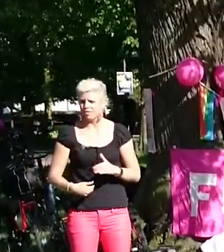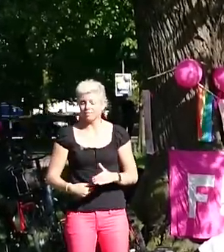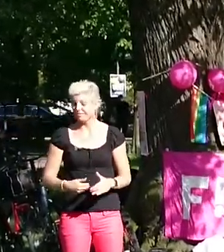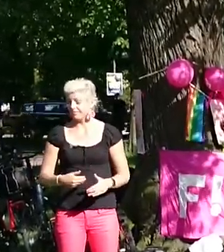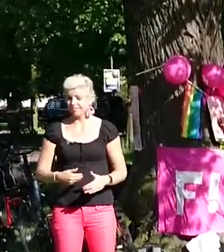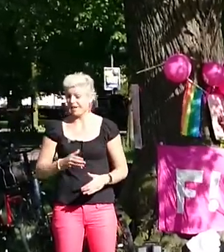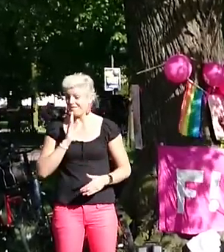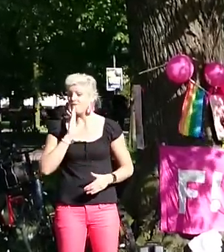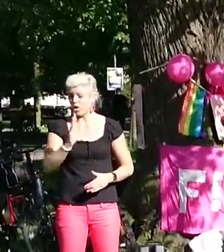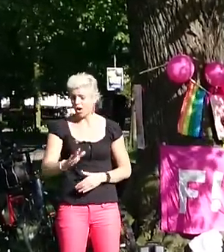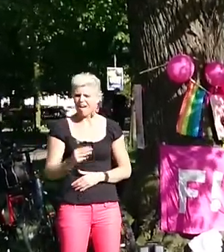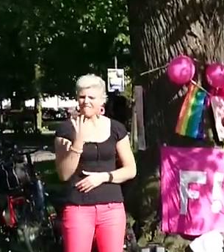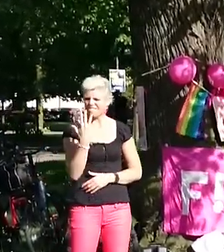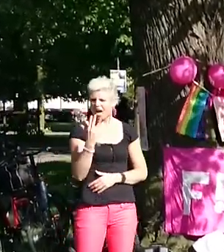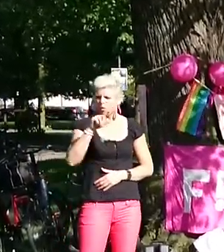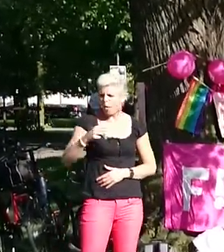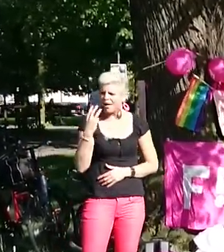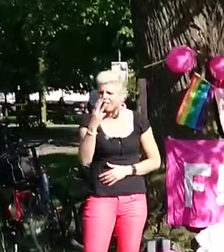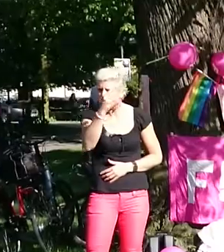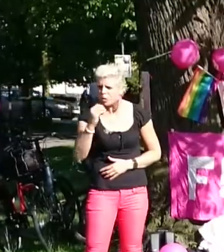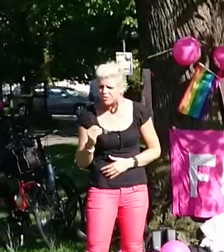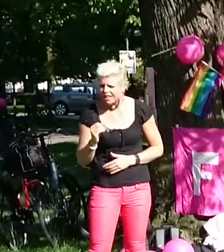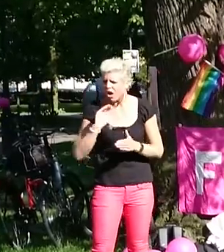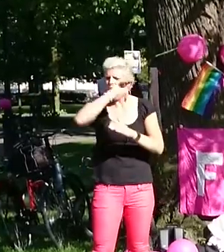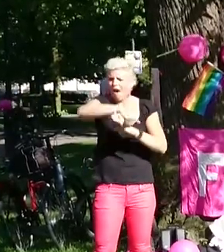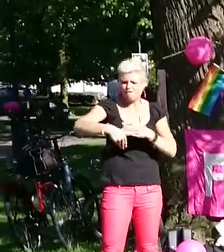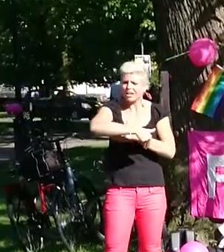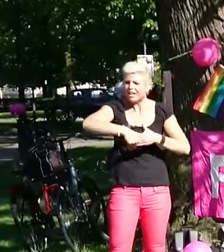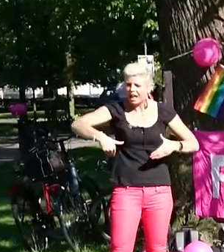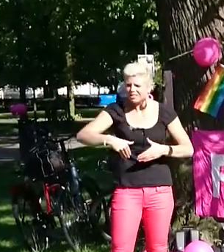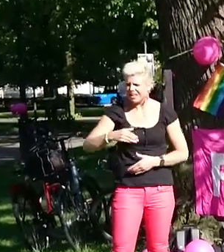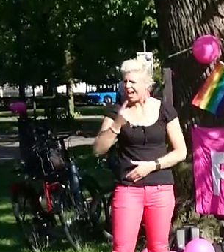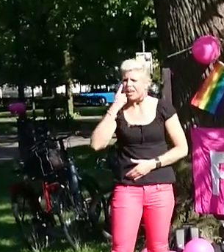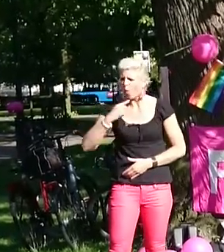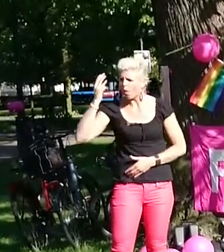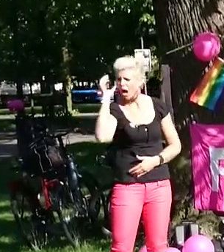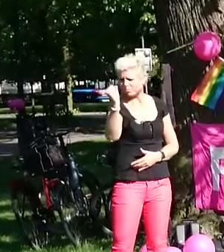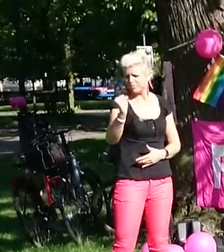5,3%, långt över spärren. Igår gjorde vi det!